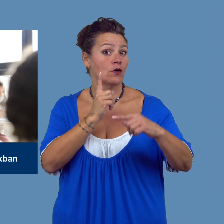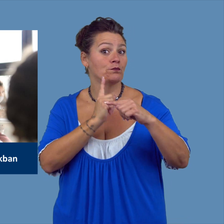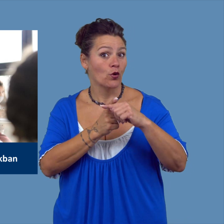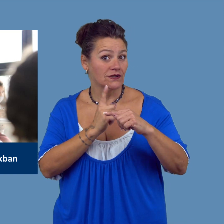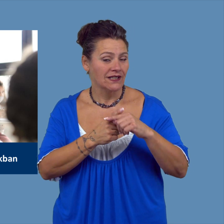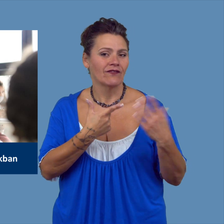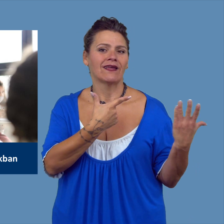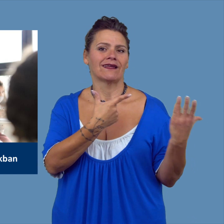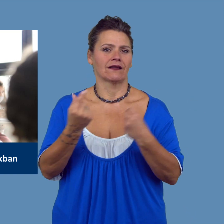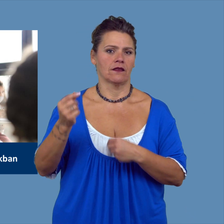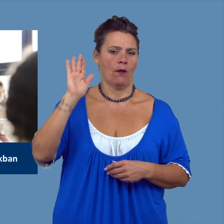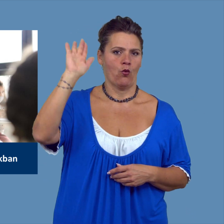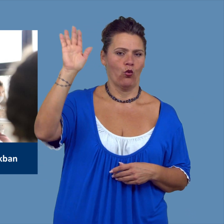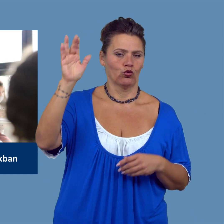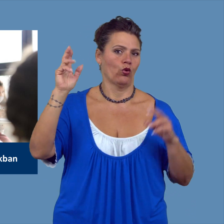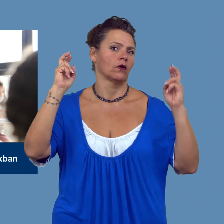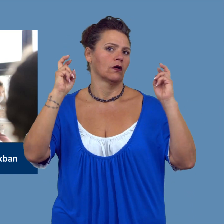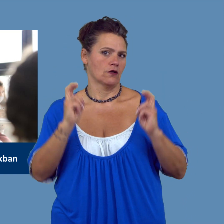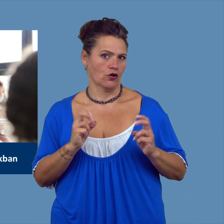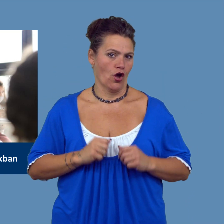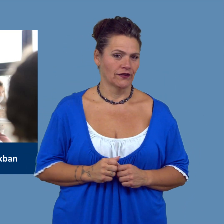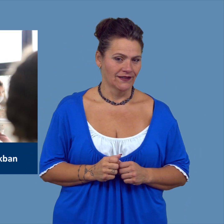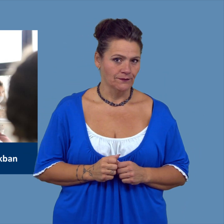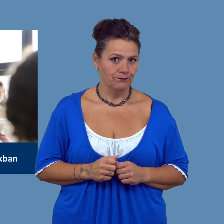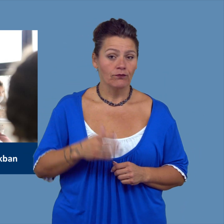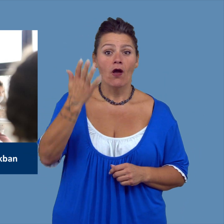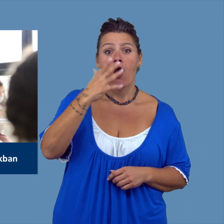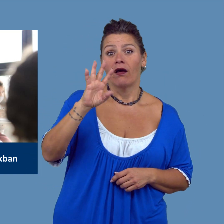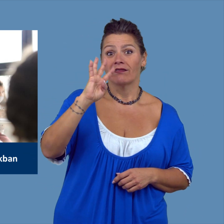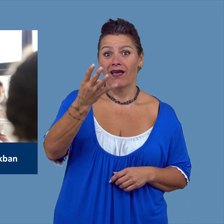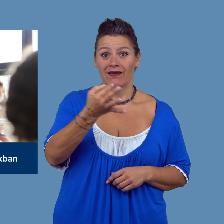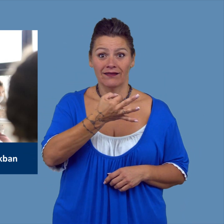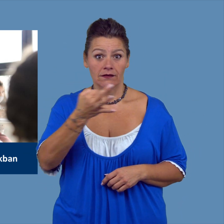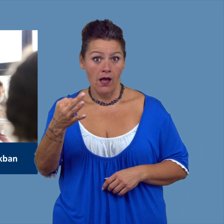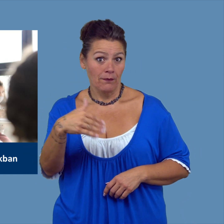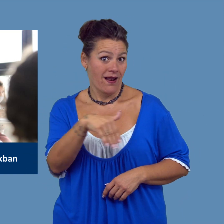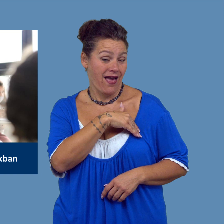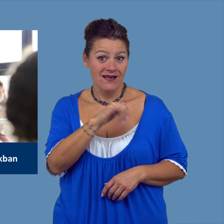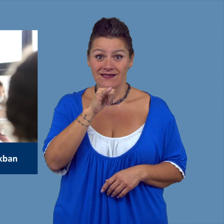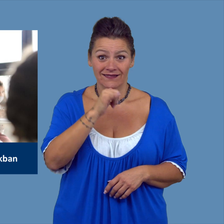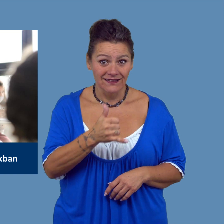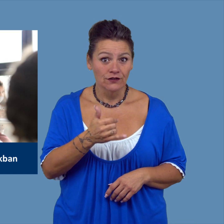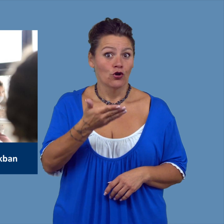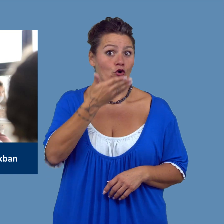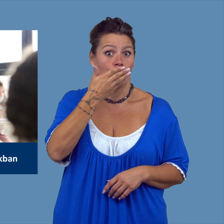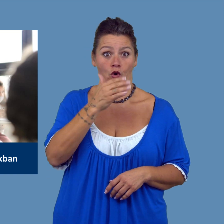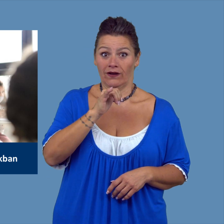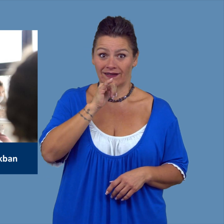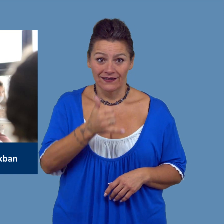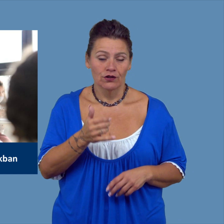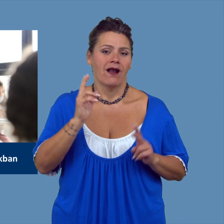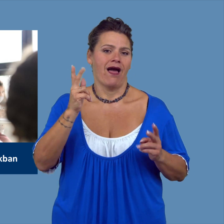a koronavírus-fertőzöttre pedig hétnapos karantén vár. Ha a karantén negyedik napján már nincs láza, és a légúti tünetek is megszűntek,